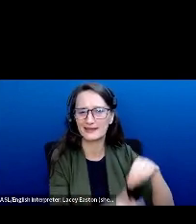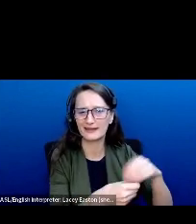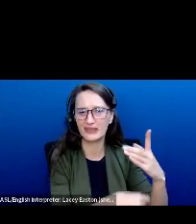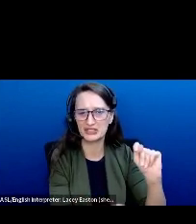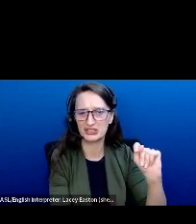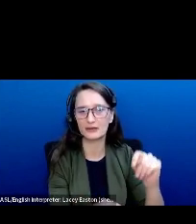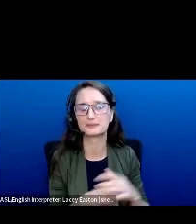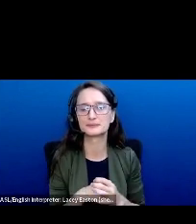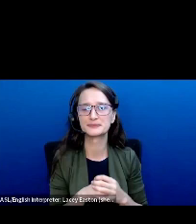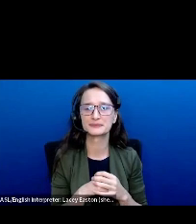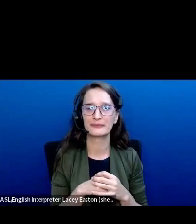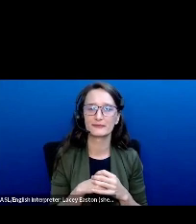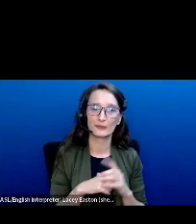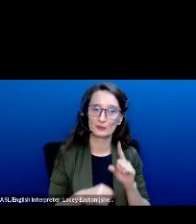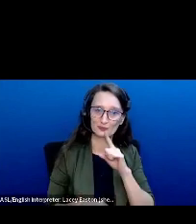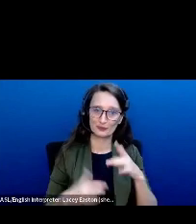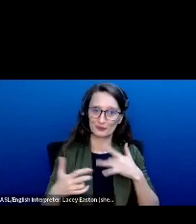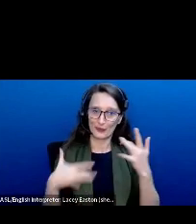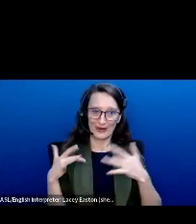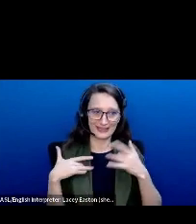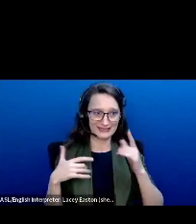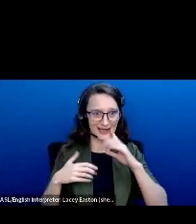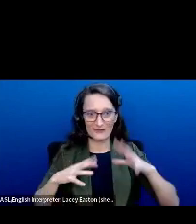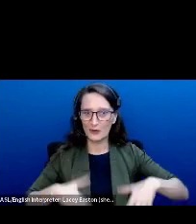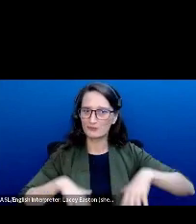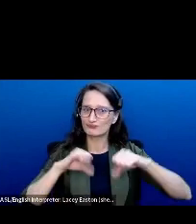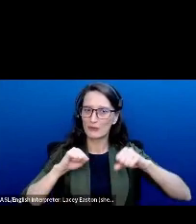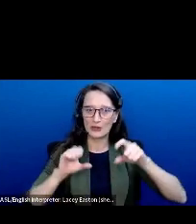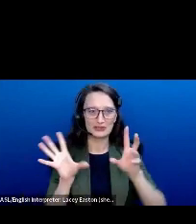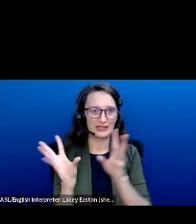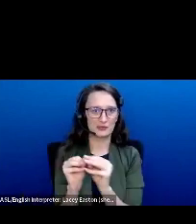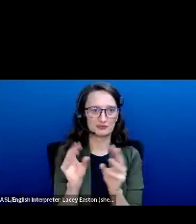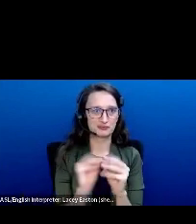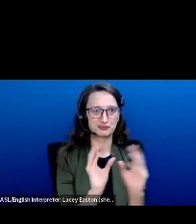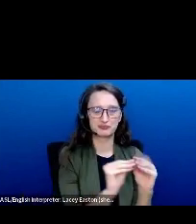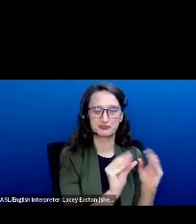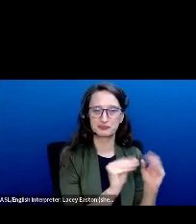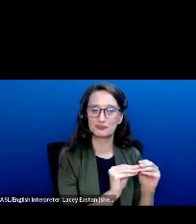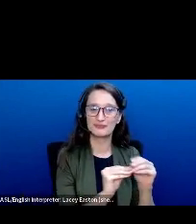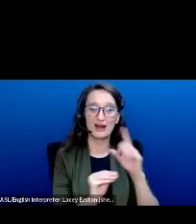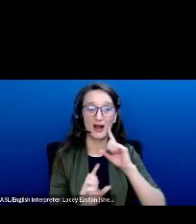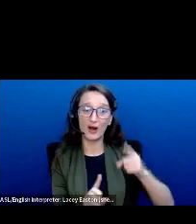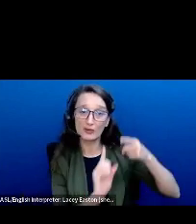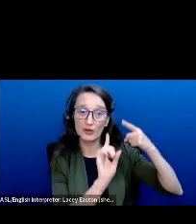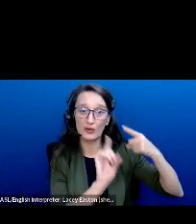traerles esta serie de seminarios web el objetivo es crear el espacio donde las familias de niños